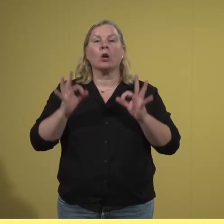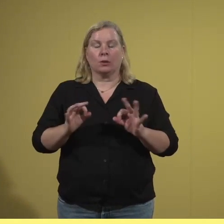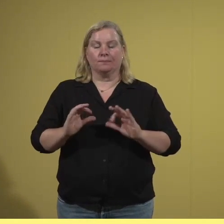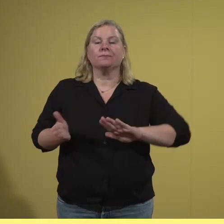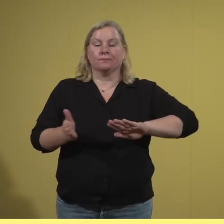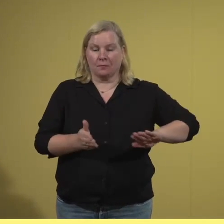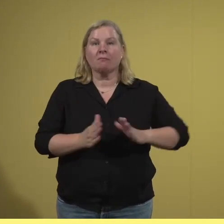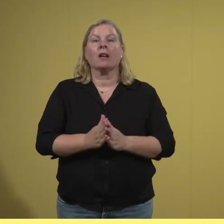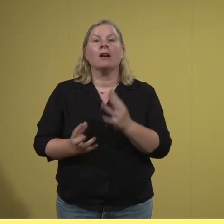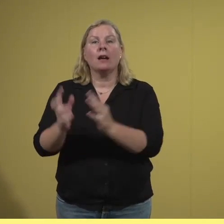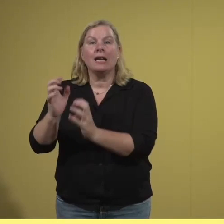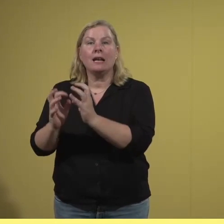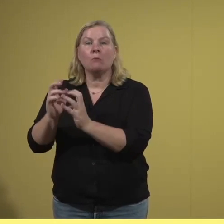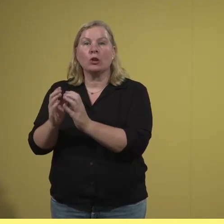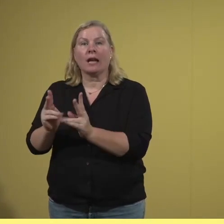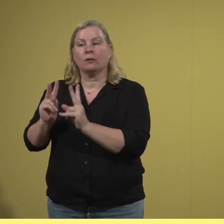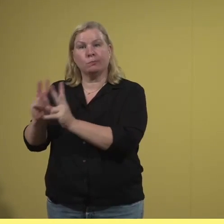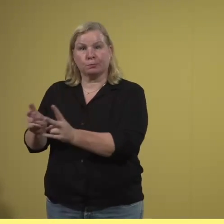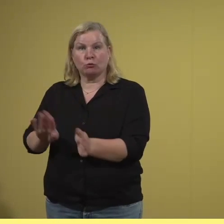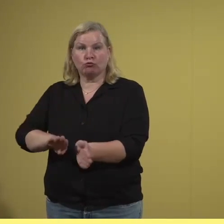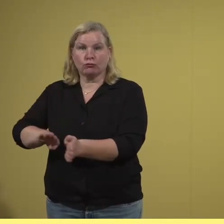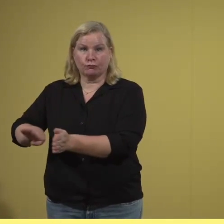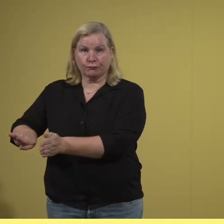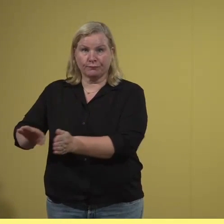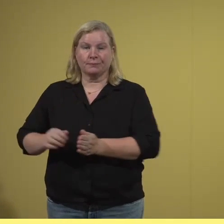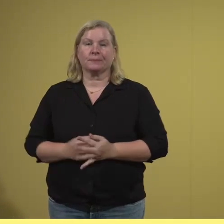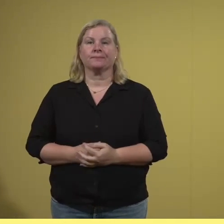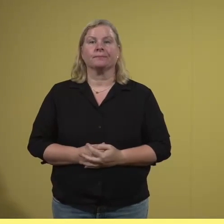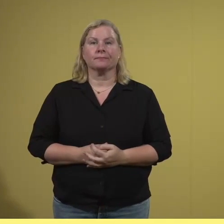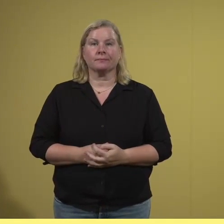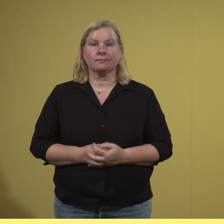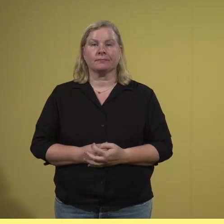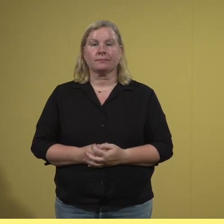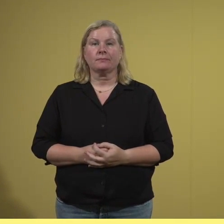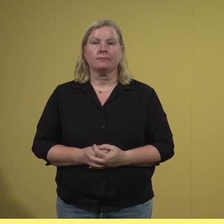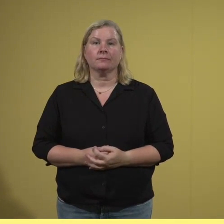So, während die Limo zieht, die schiebe ich hier mal rüber,